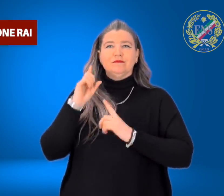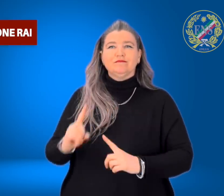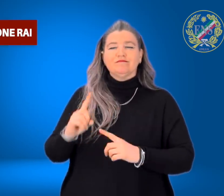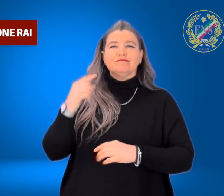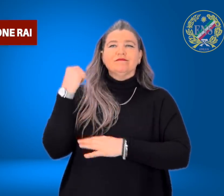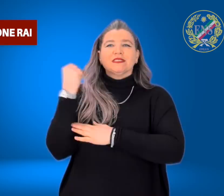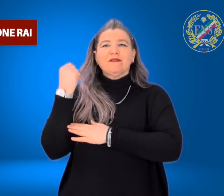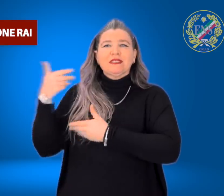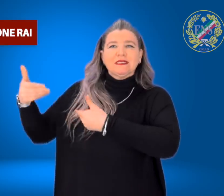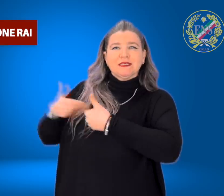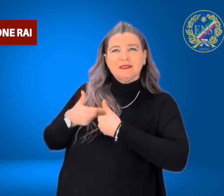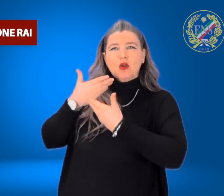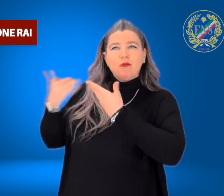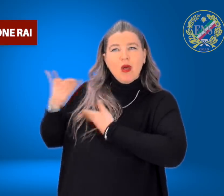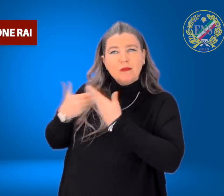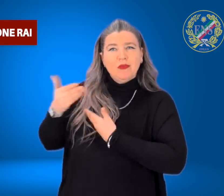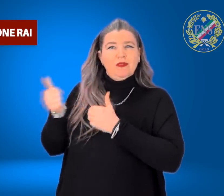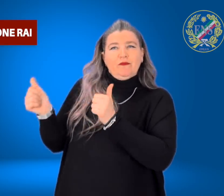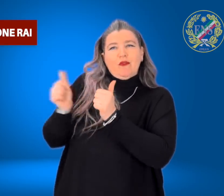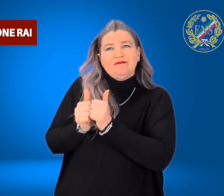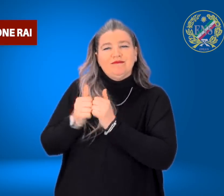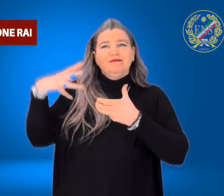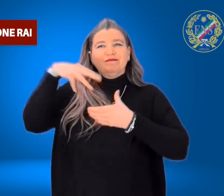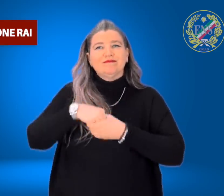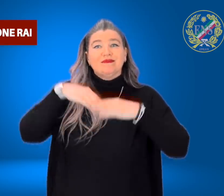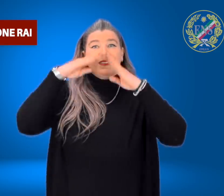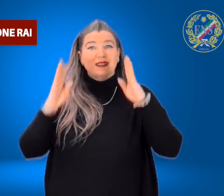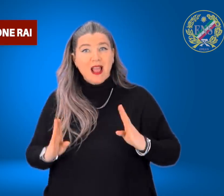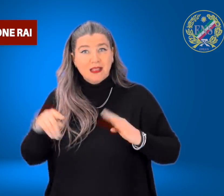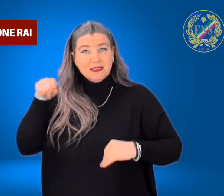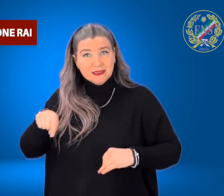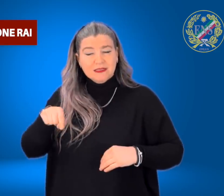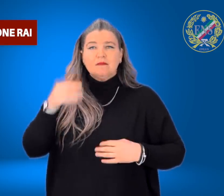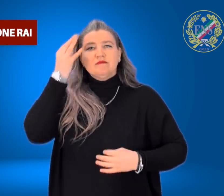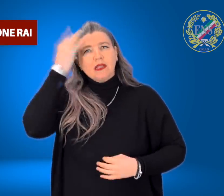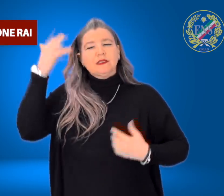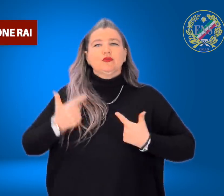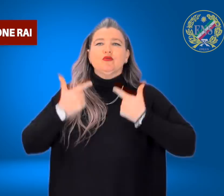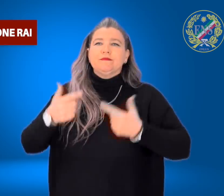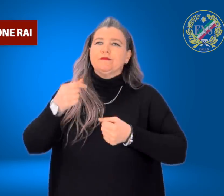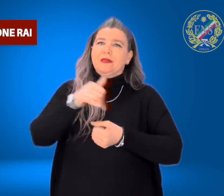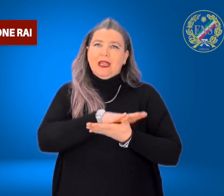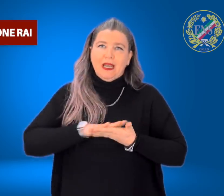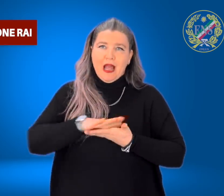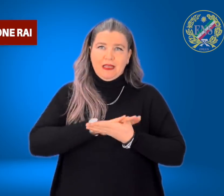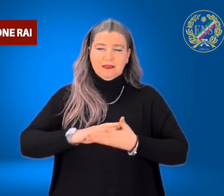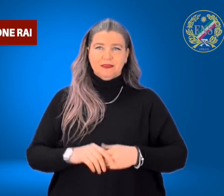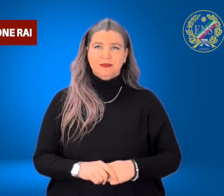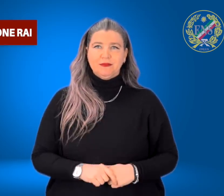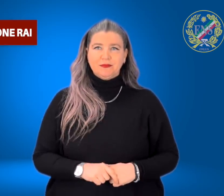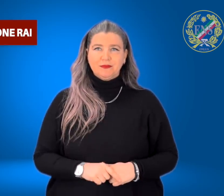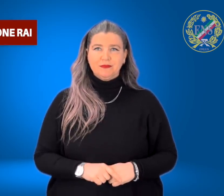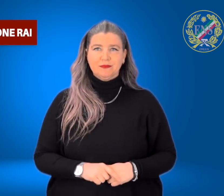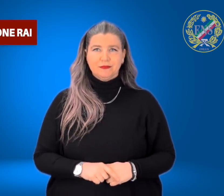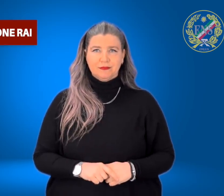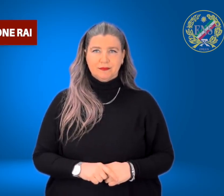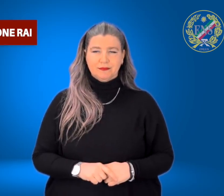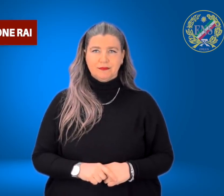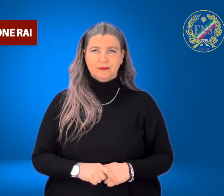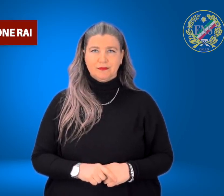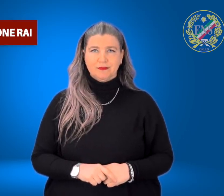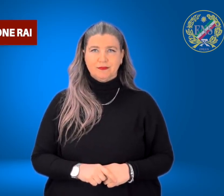non saranno tenuti al pagamento del canone RAI per l'apparecchio televisivo ubicato nel luogo di residenza.